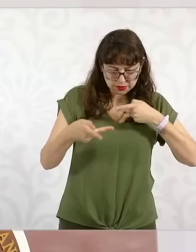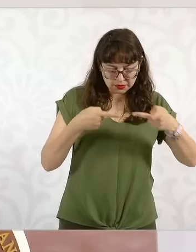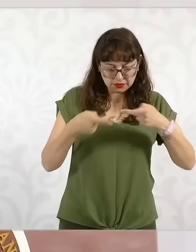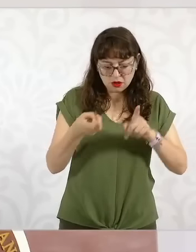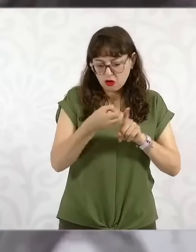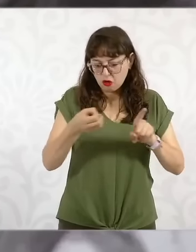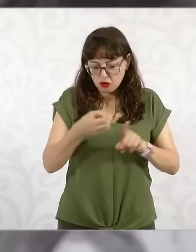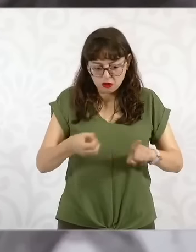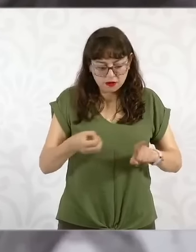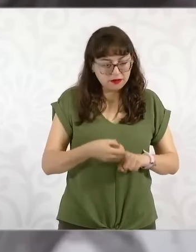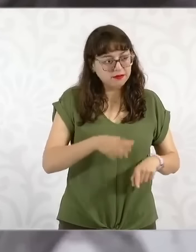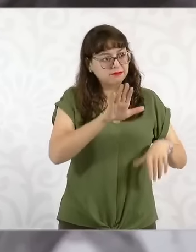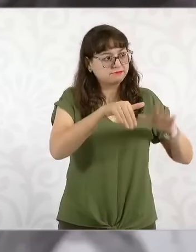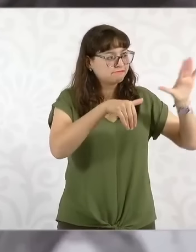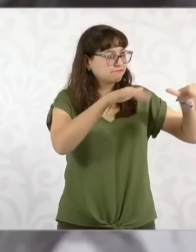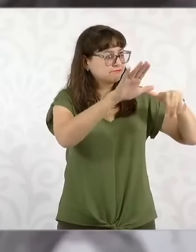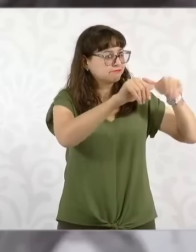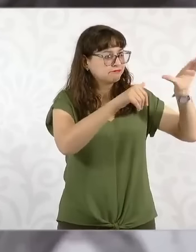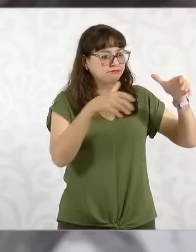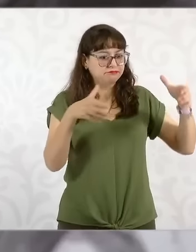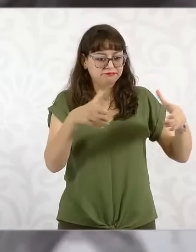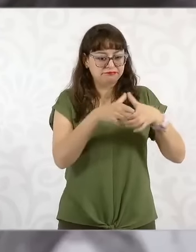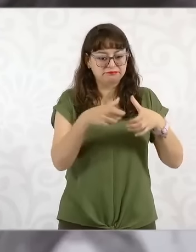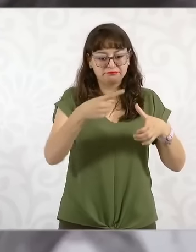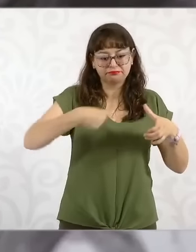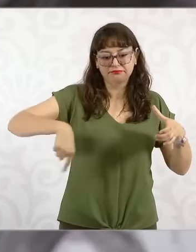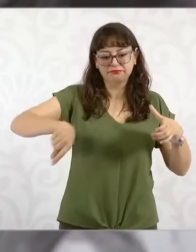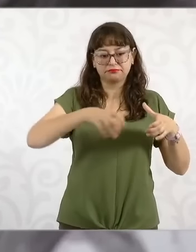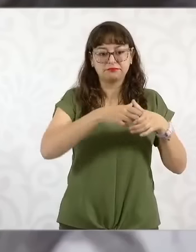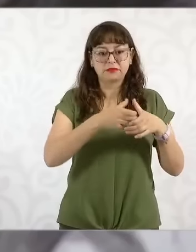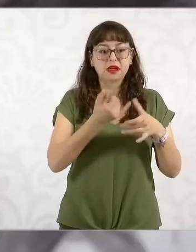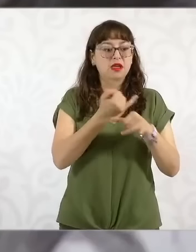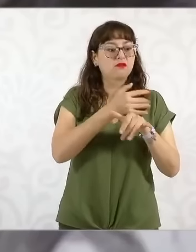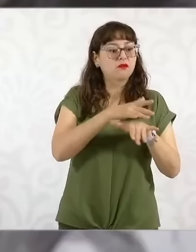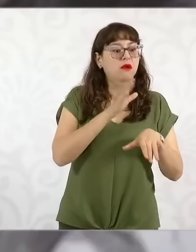colaboradores de la organización criminal. y personas que proporcionaran información o apoyo